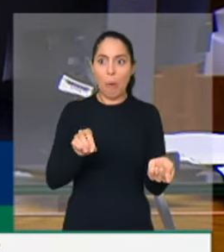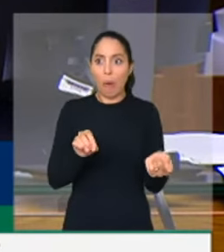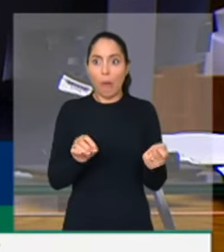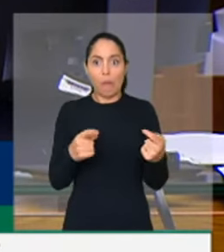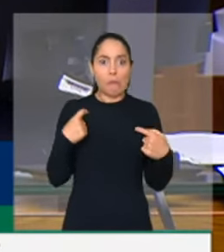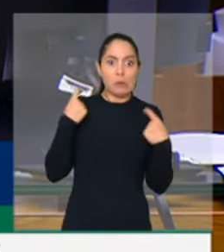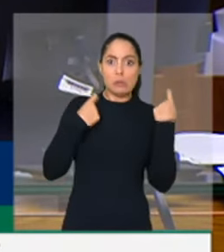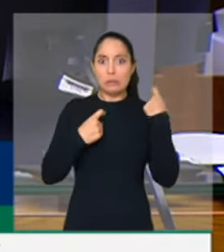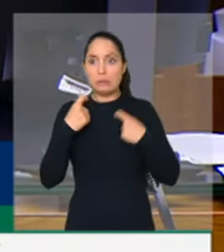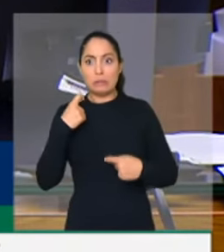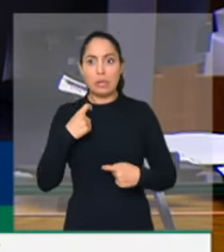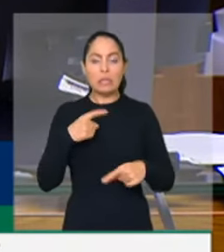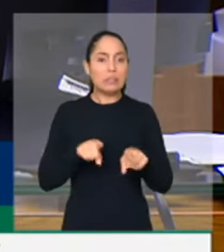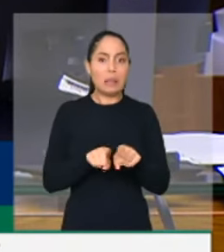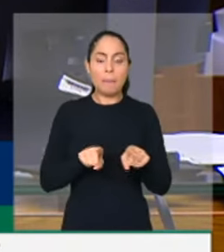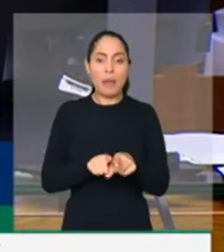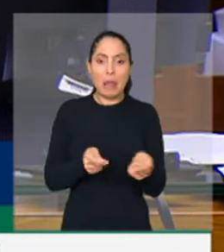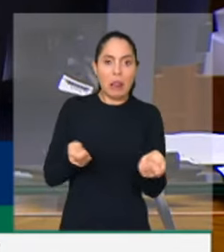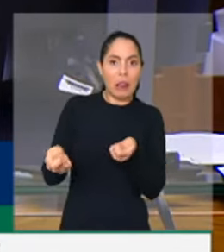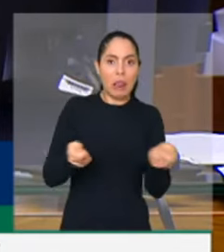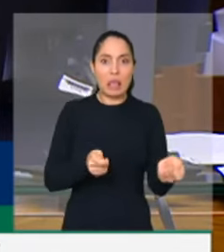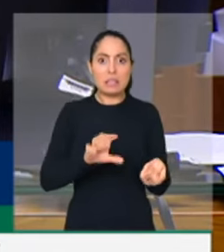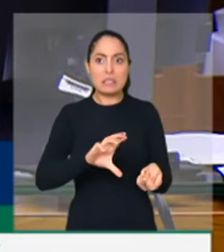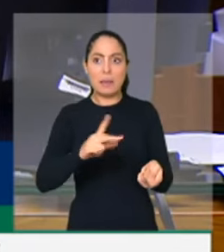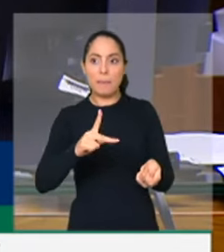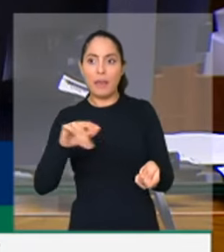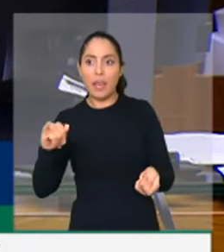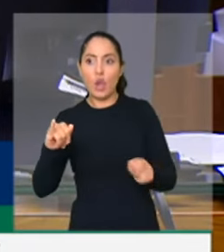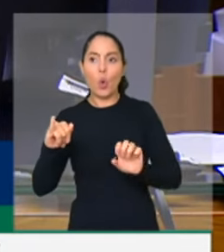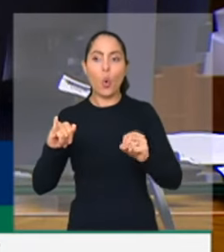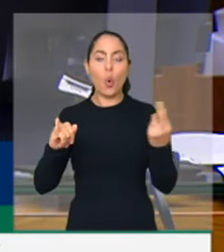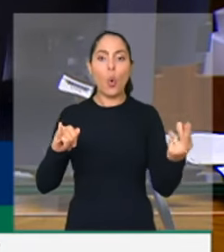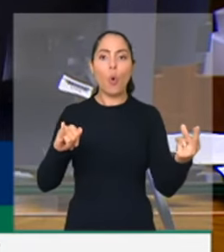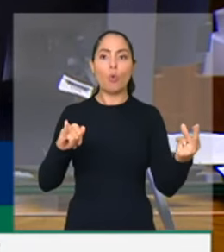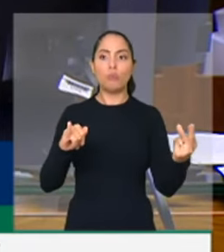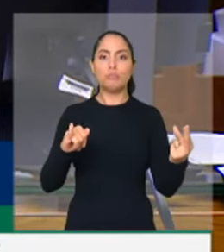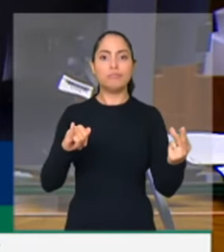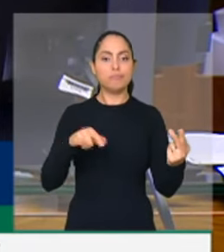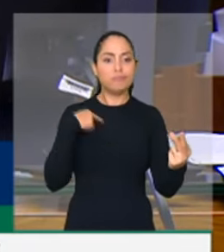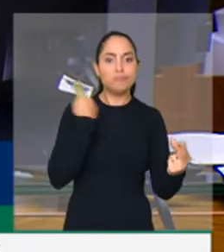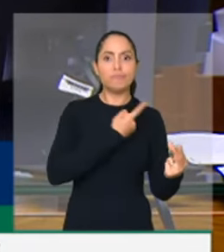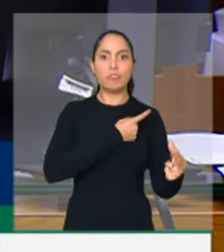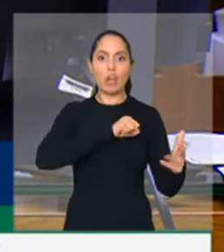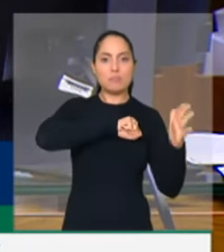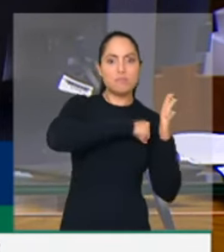LOCO DOWNS PARLAMENTARES. MEDIDAS COM NÍVEIS DECRESCENTES DE DANOS POLÍTICOS DEVEM SER EVITADOS. MAS, ISSO NÃO DEPENDE APENAS